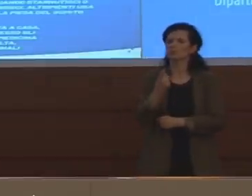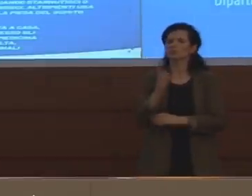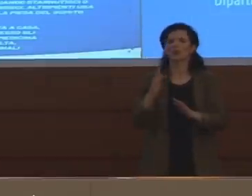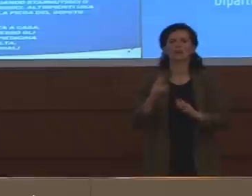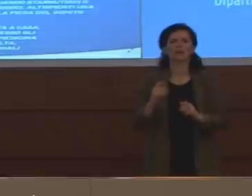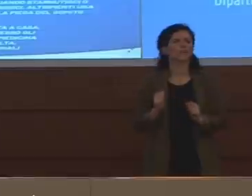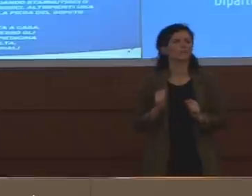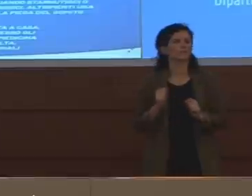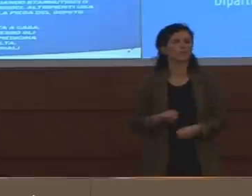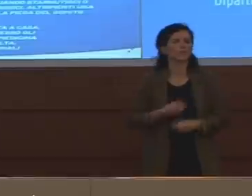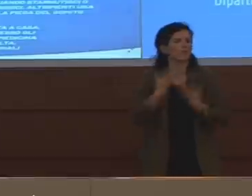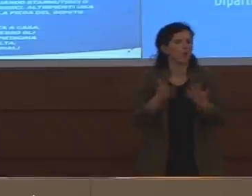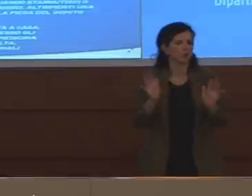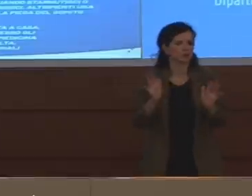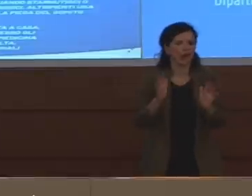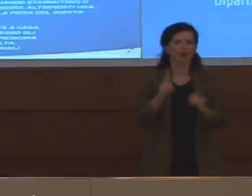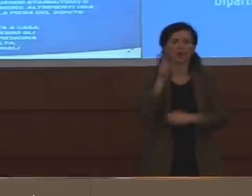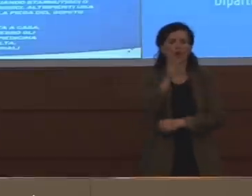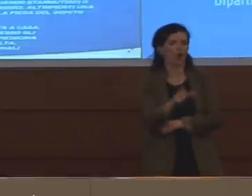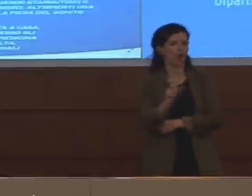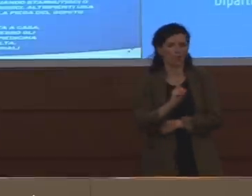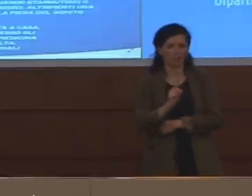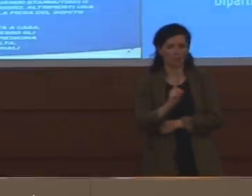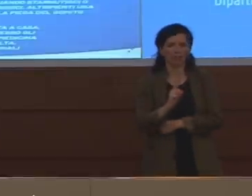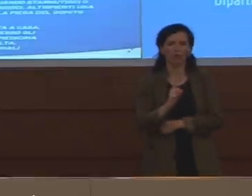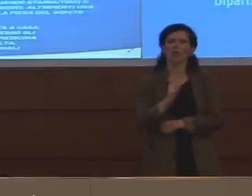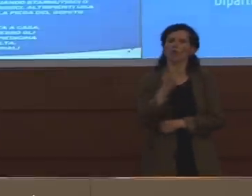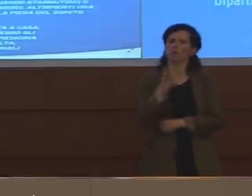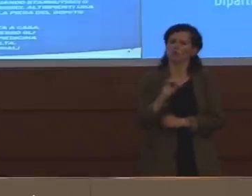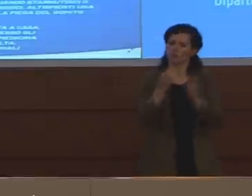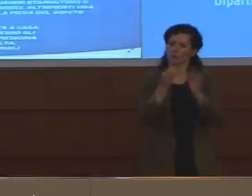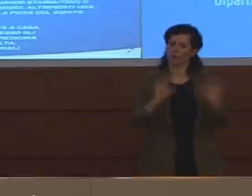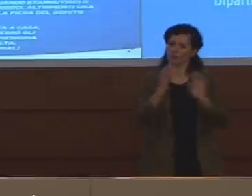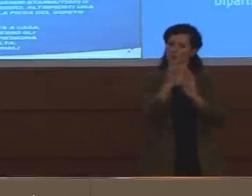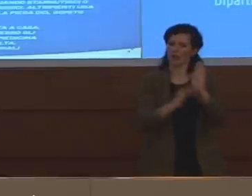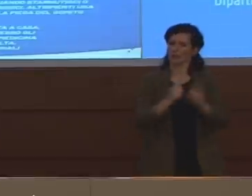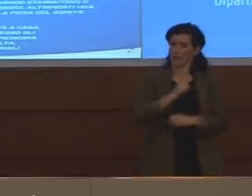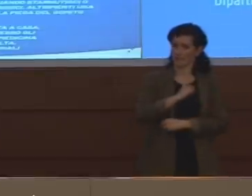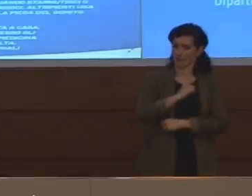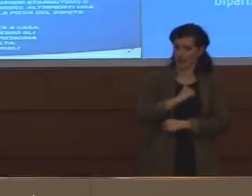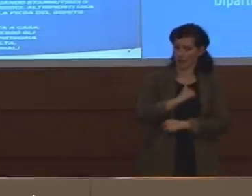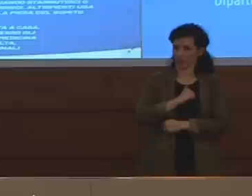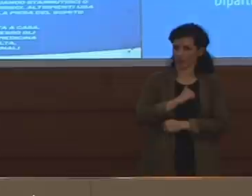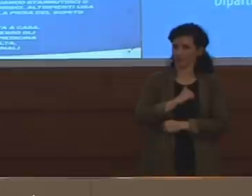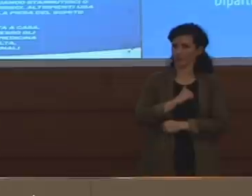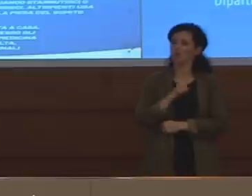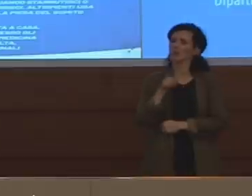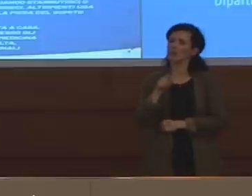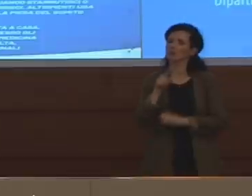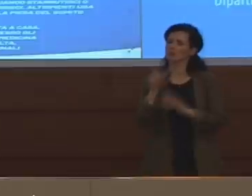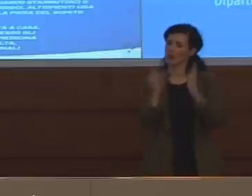per ragioni di privacy individuale, non lo rende uno strumento poco utile?